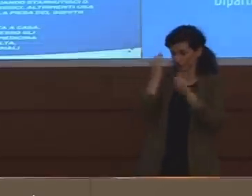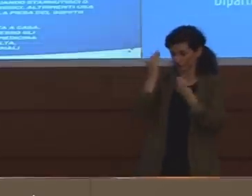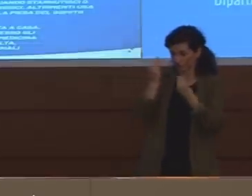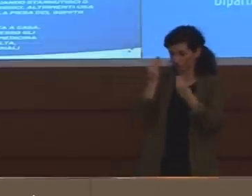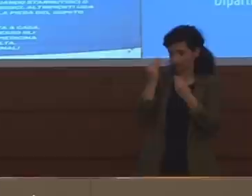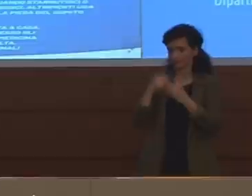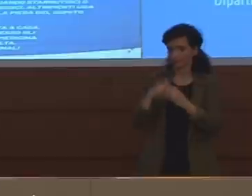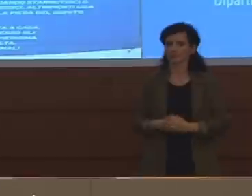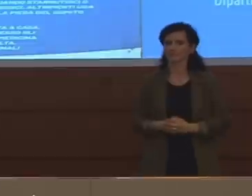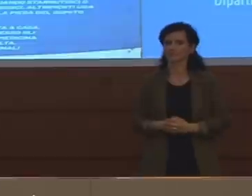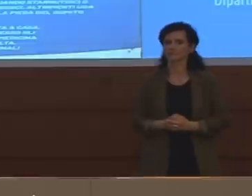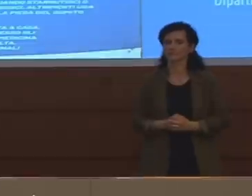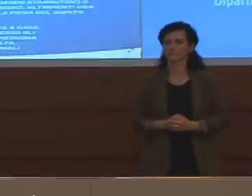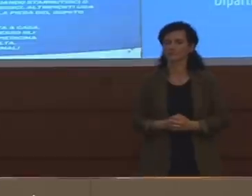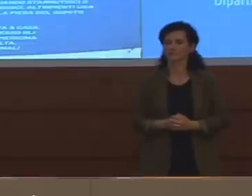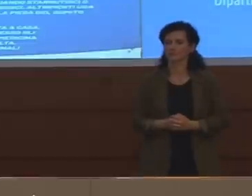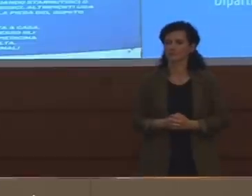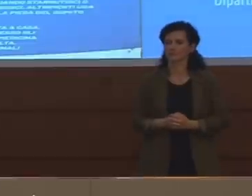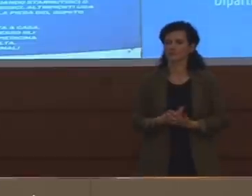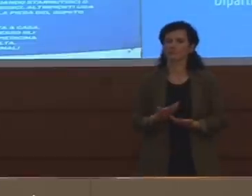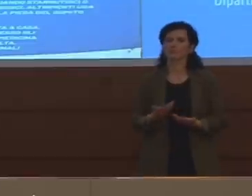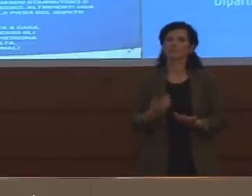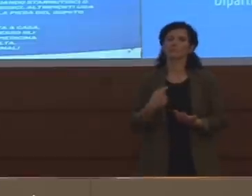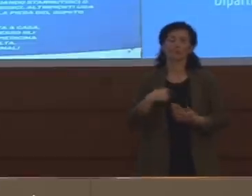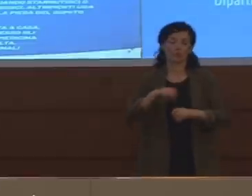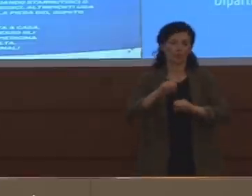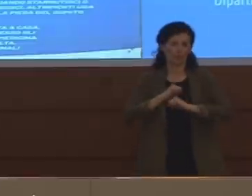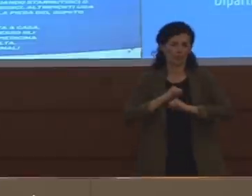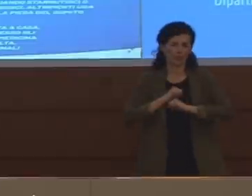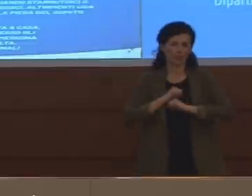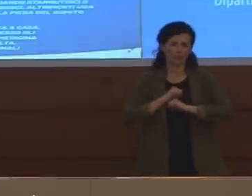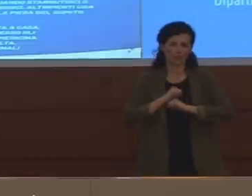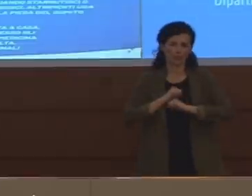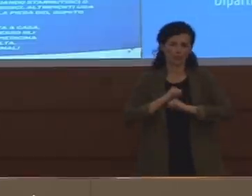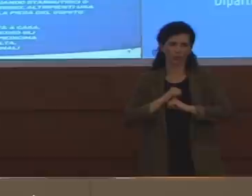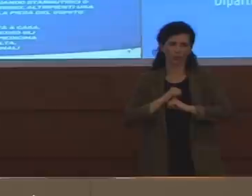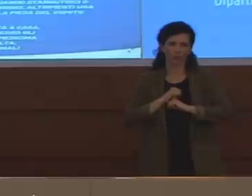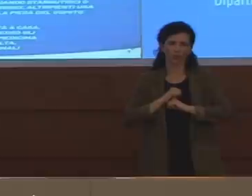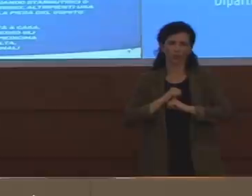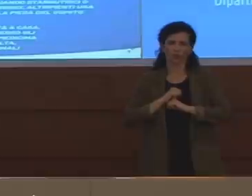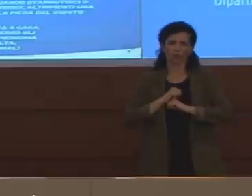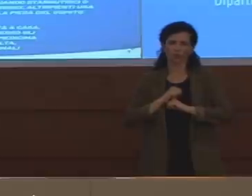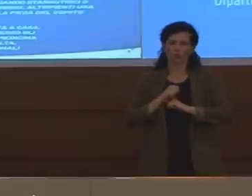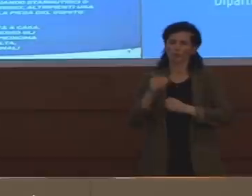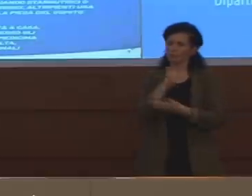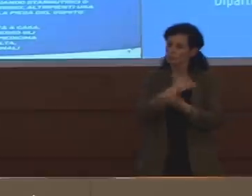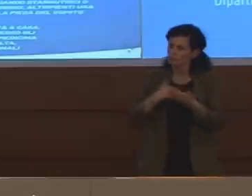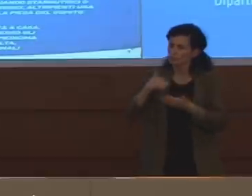Allora, io credo che la complementazione sia un aspetto assolutamente utile per